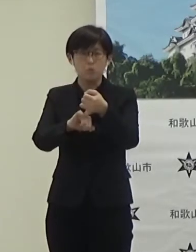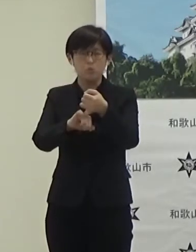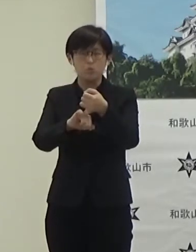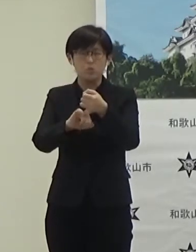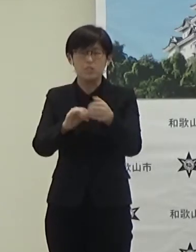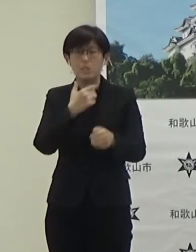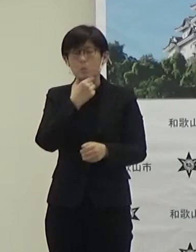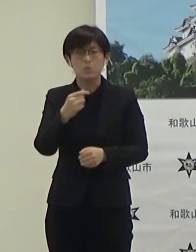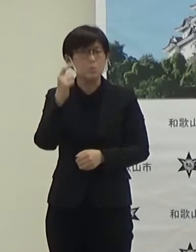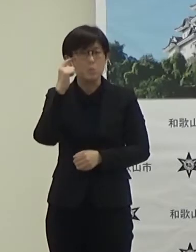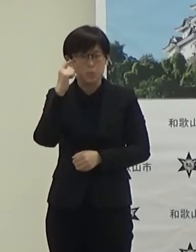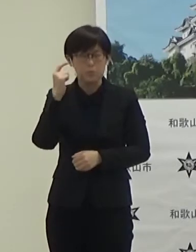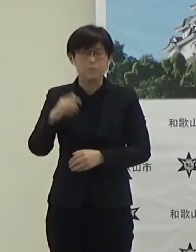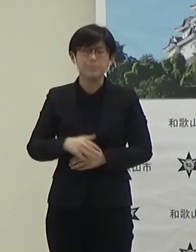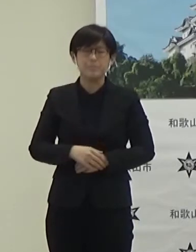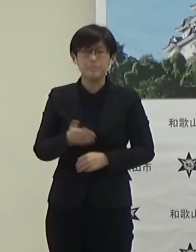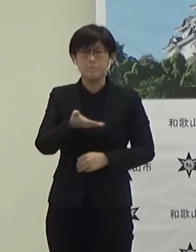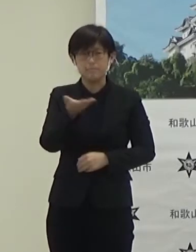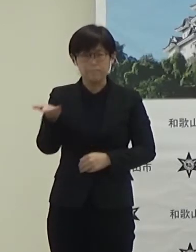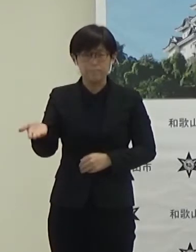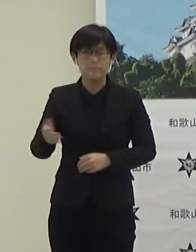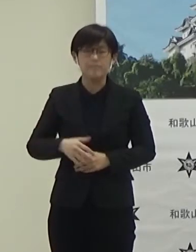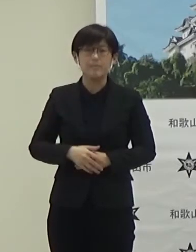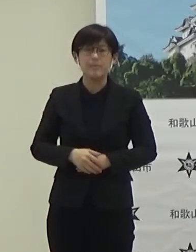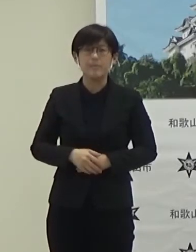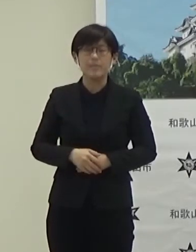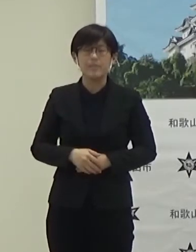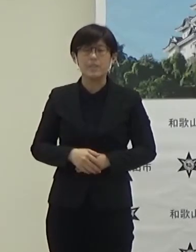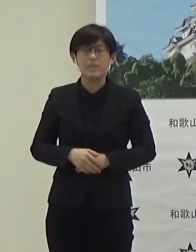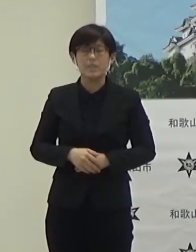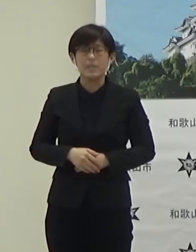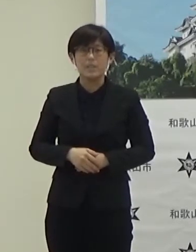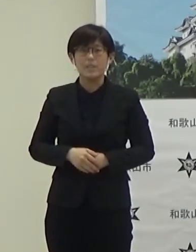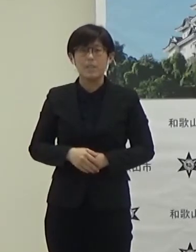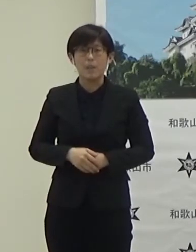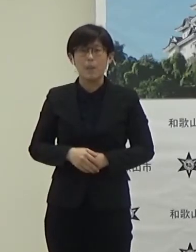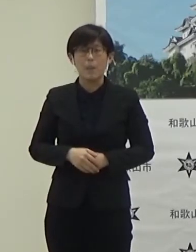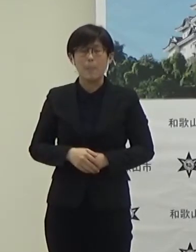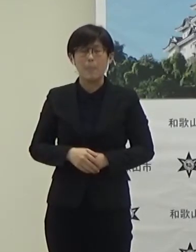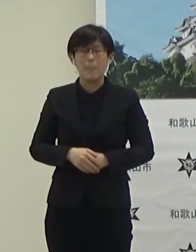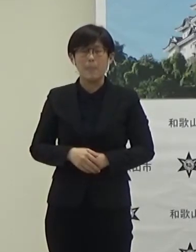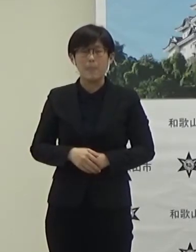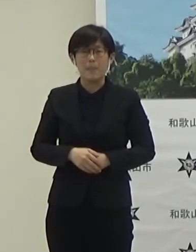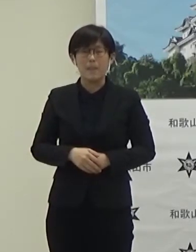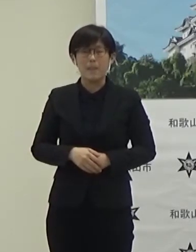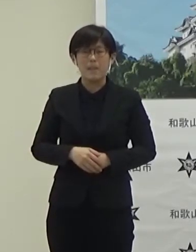次お願いします 初回接種の方に対しても